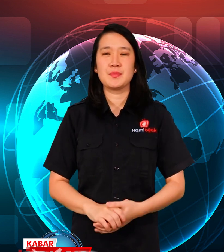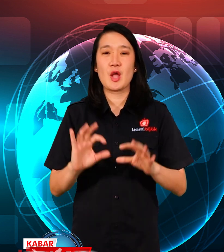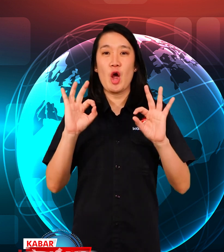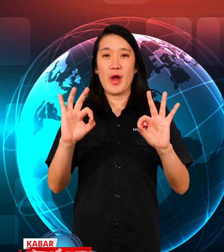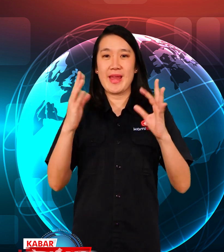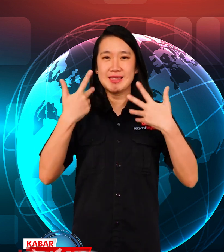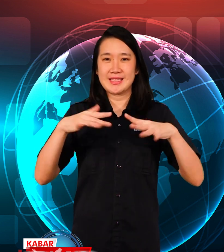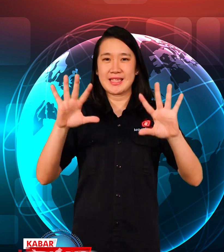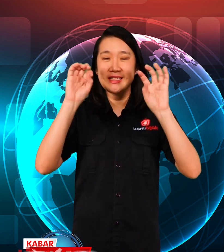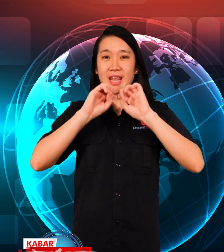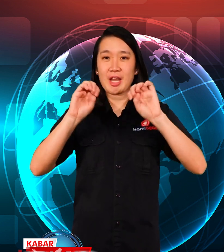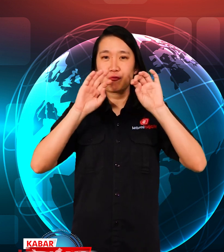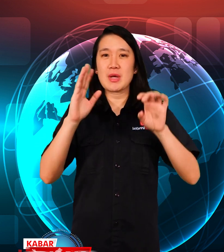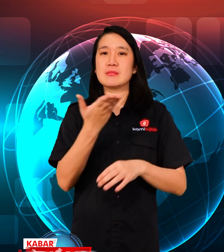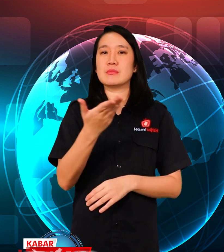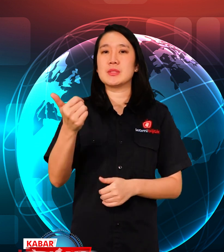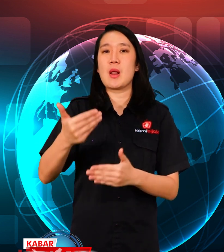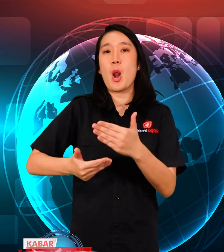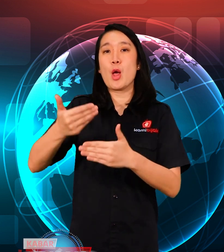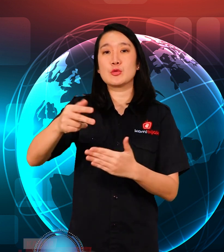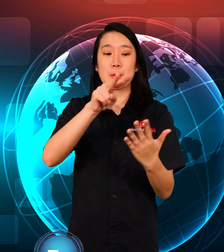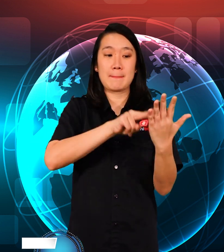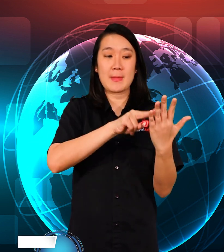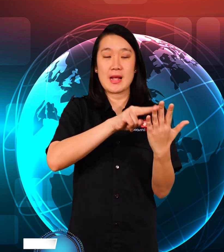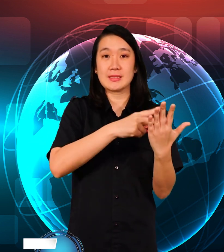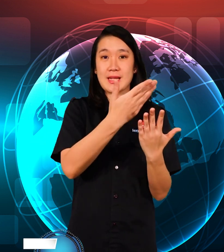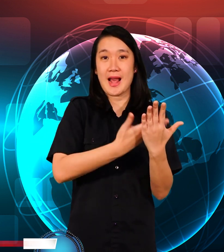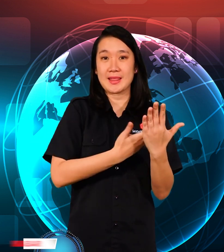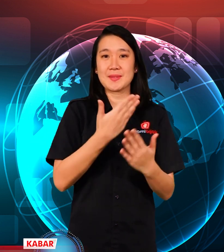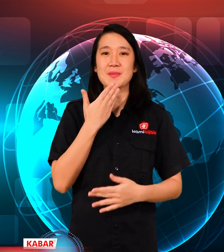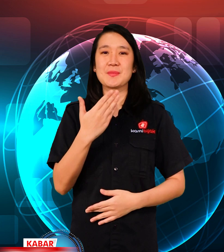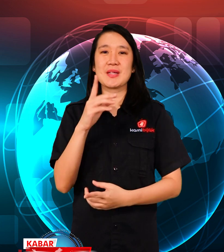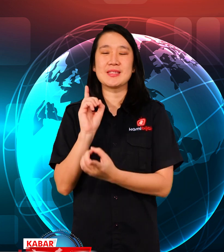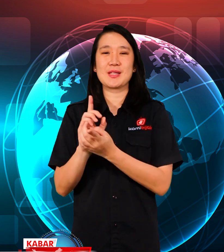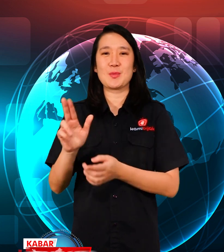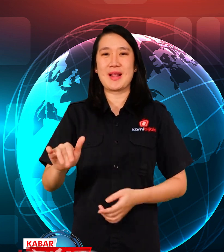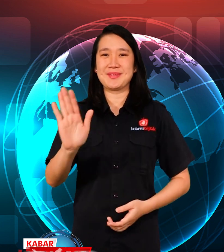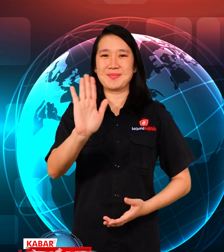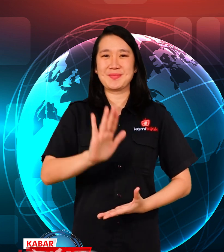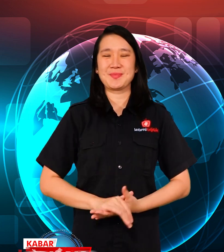Oke sekian, selanjutnya silakan membaca di artikel. Terima kasih, sampai jumpa.